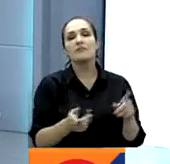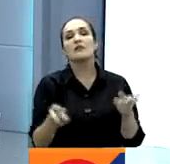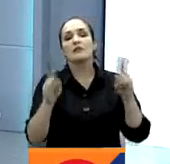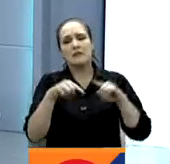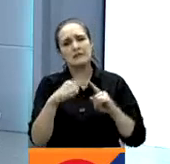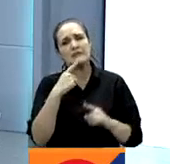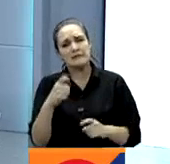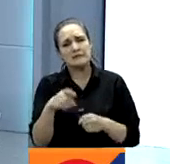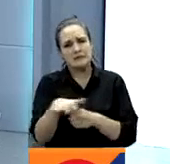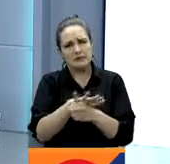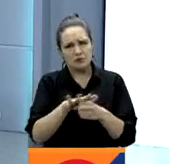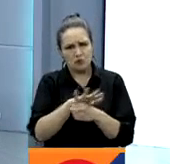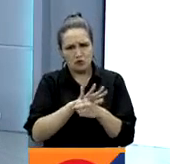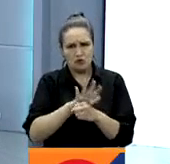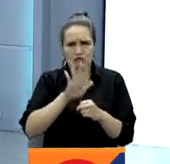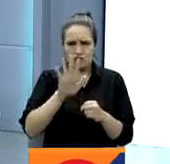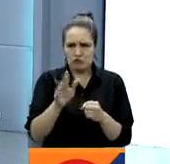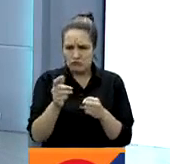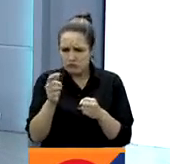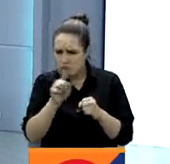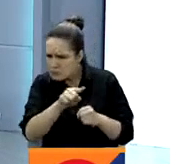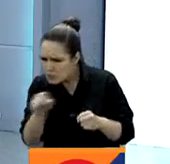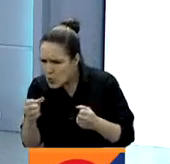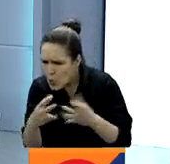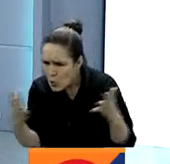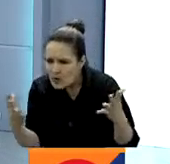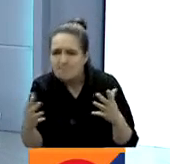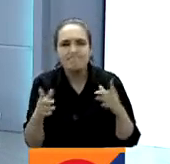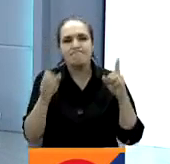DE REFUGIADOS EN TO